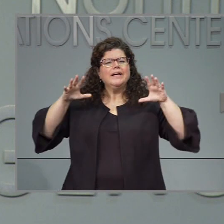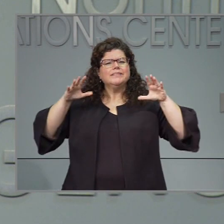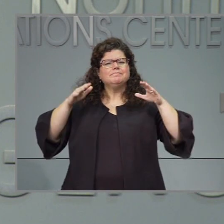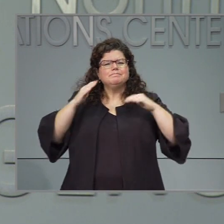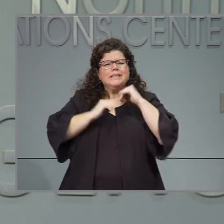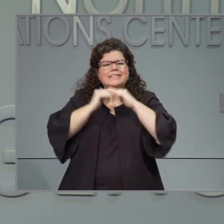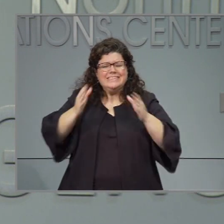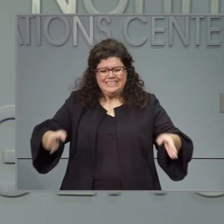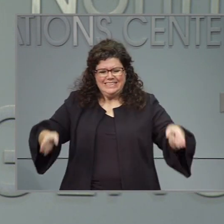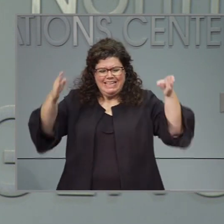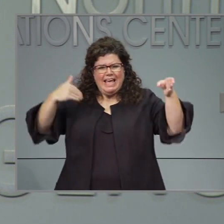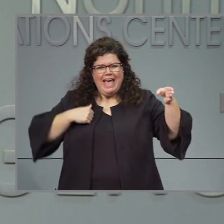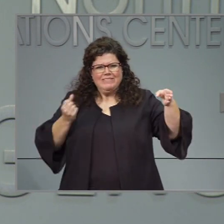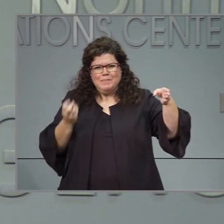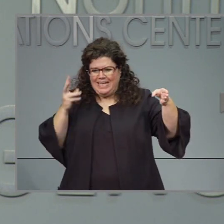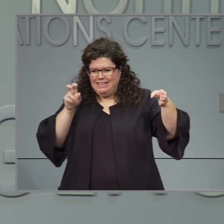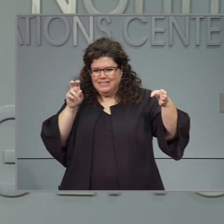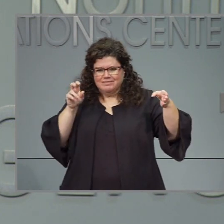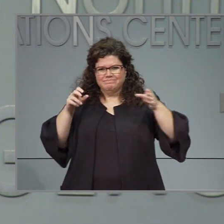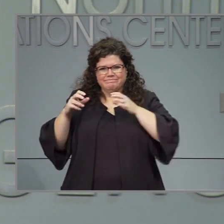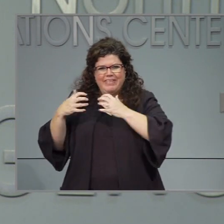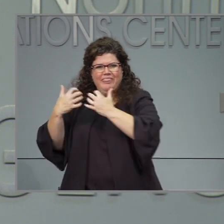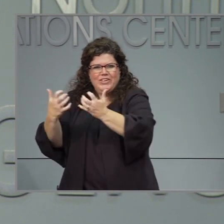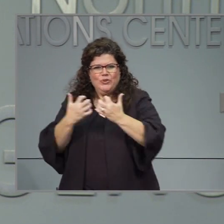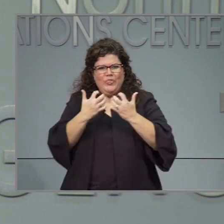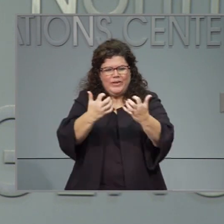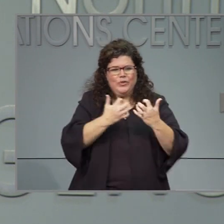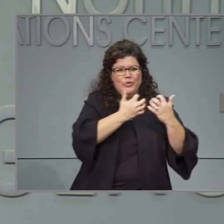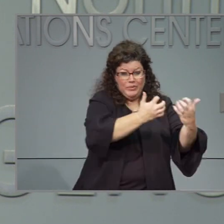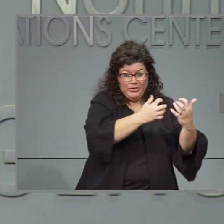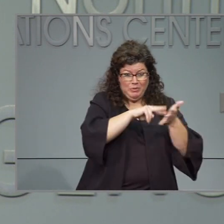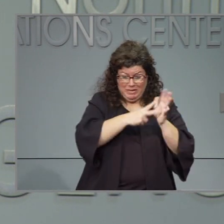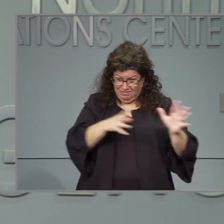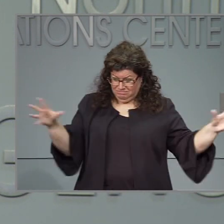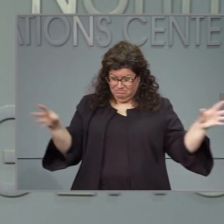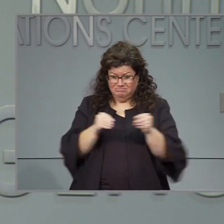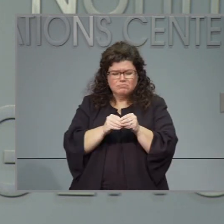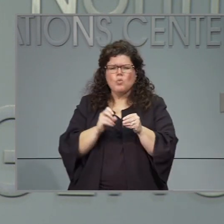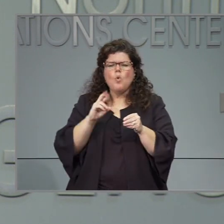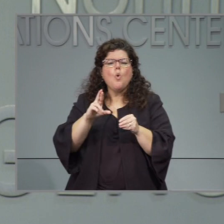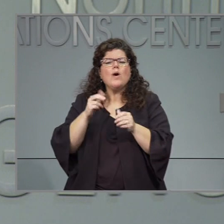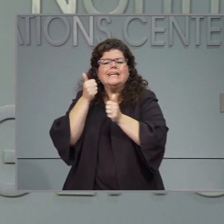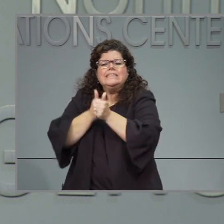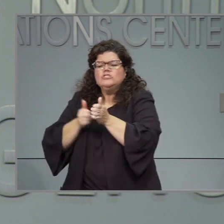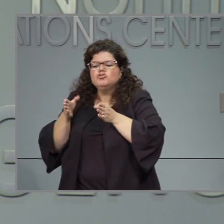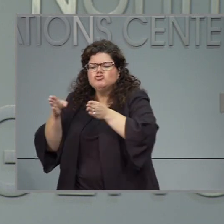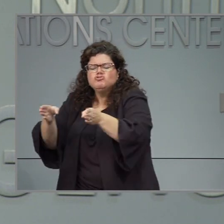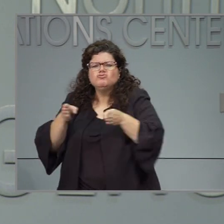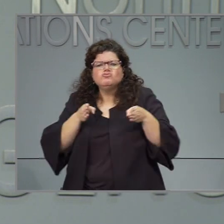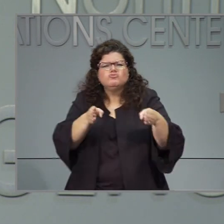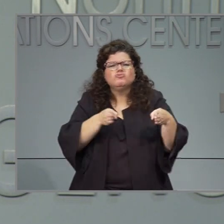Y la otra es sobre Jane Uy. Hay nuevas guías. Si las cosas van bien.